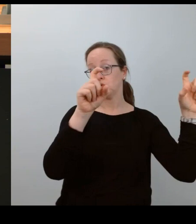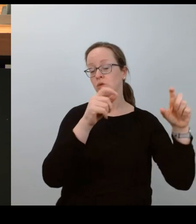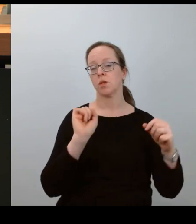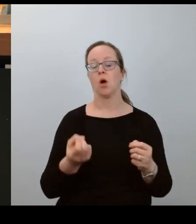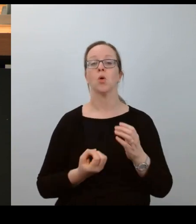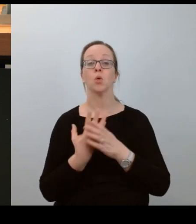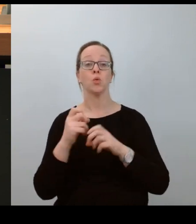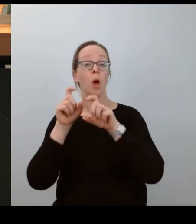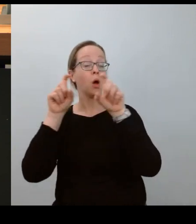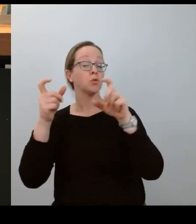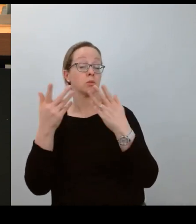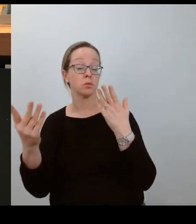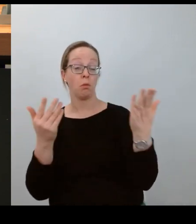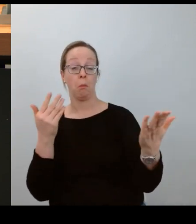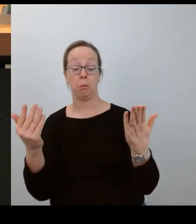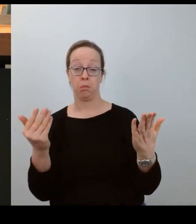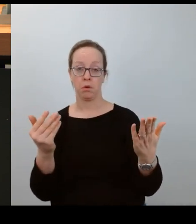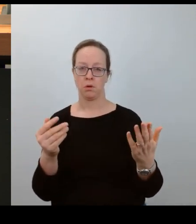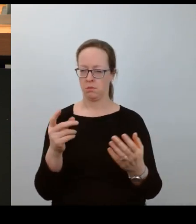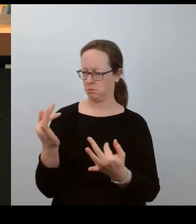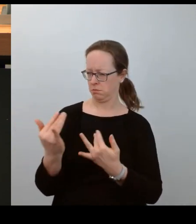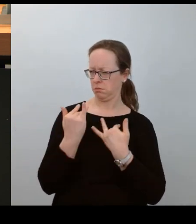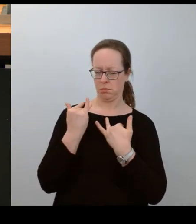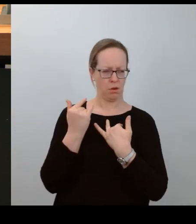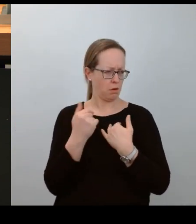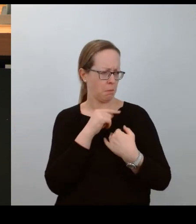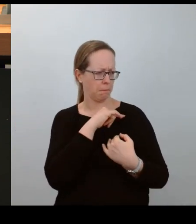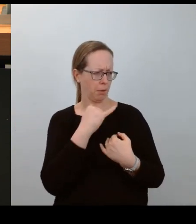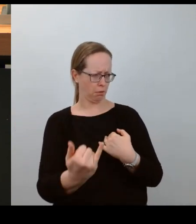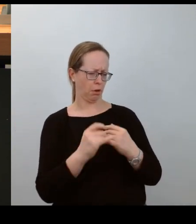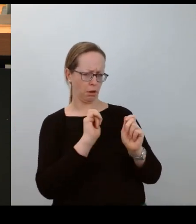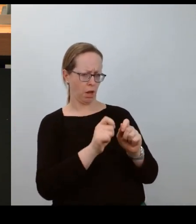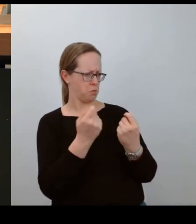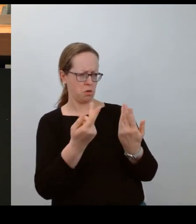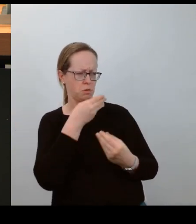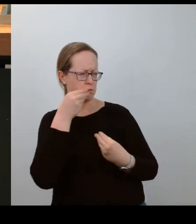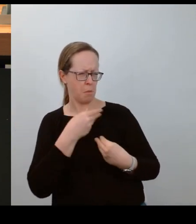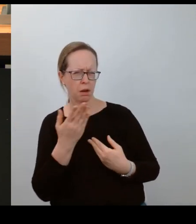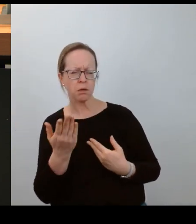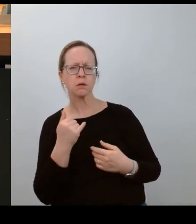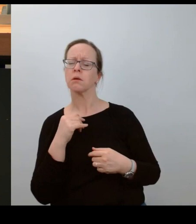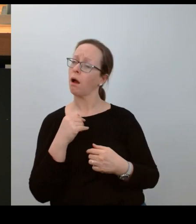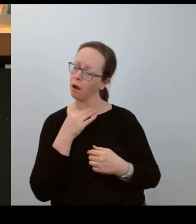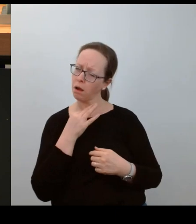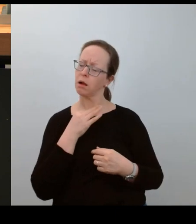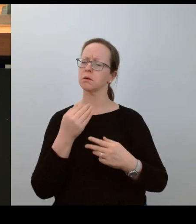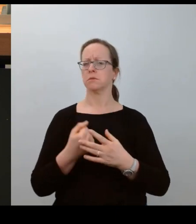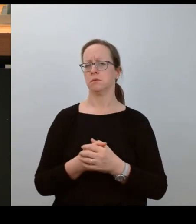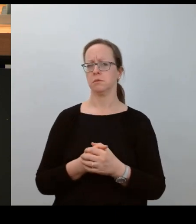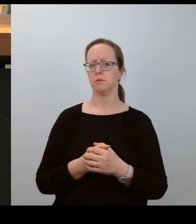tragen wird, wird sie aber schnell mit diesem Thema beschäftigen müssen. Fest steht jedenfalls: Klaus Lederer war nicht im Stande, das